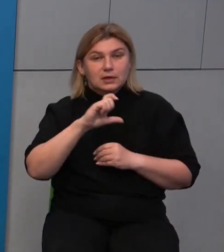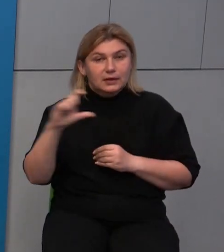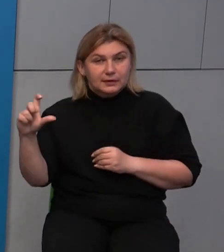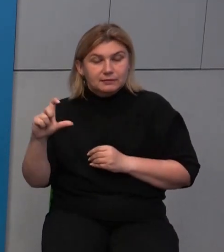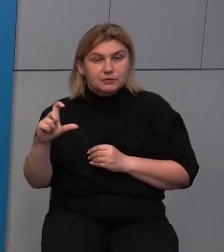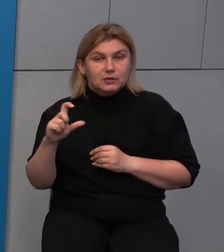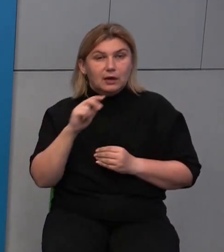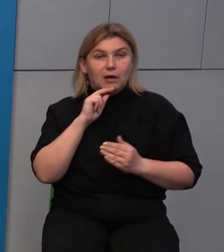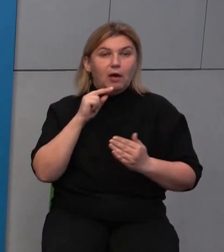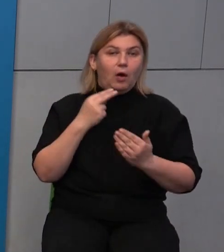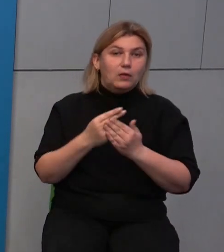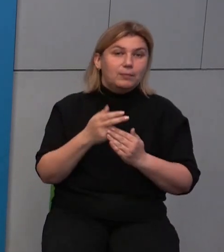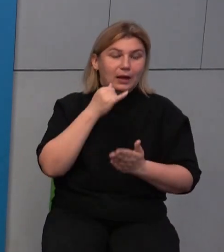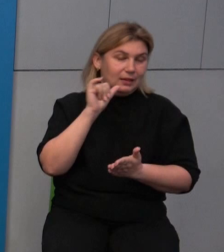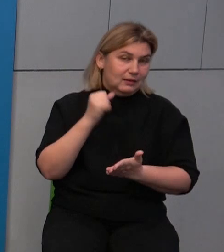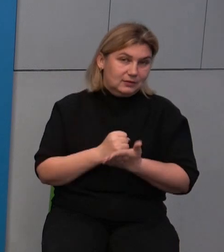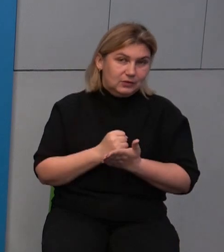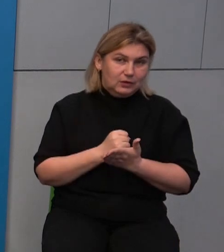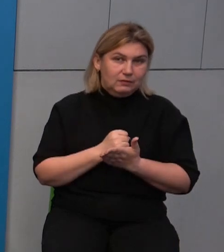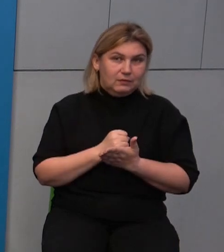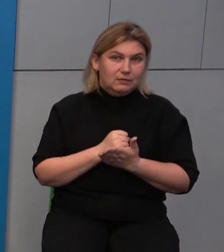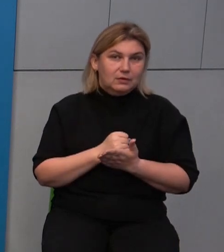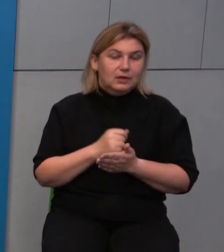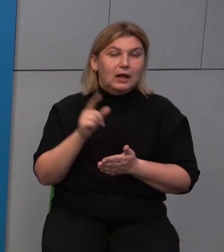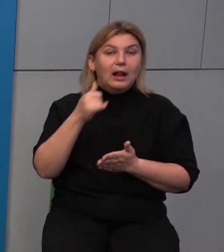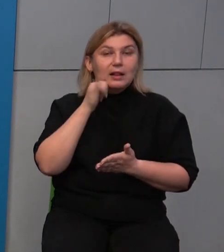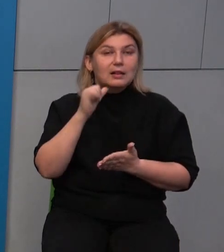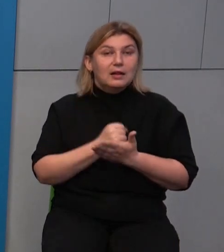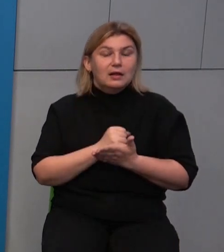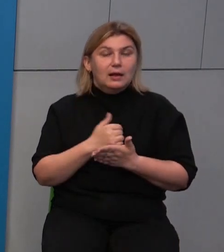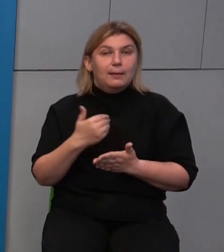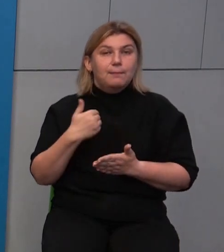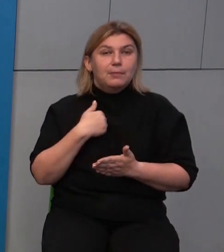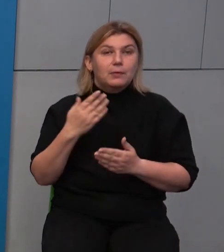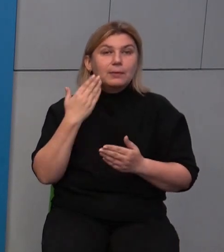odpowiedzi listownej. Więc tutaj listy były dla mnie niezbędne.